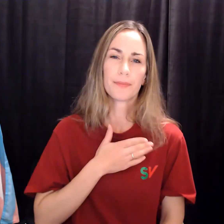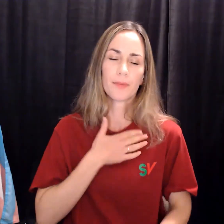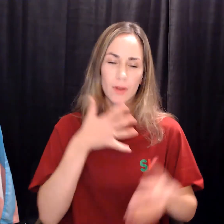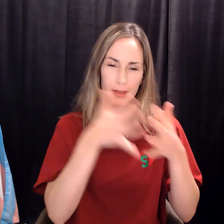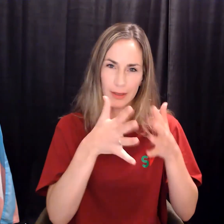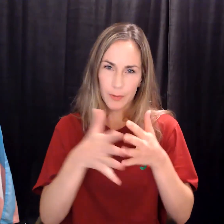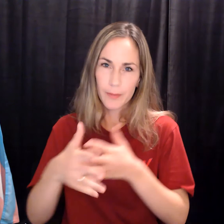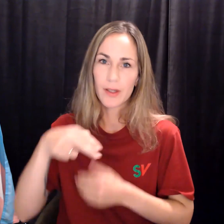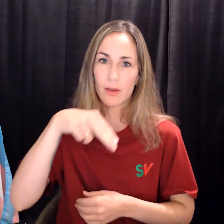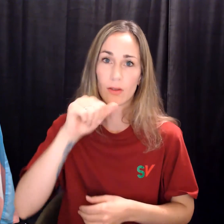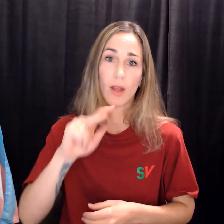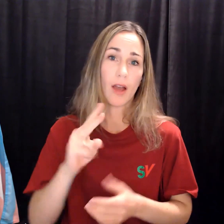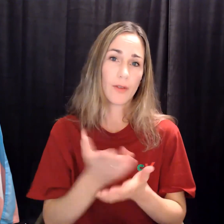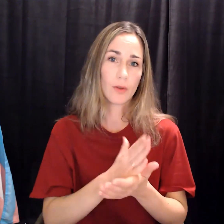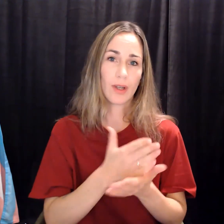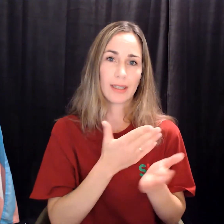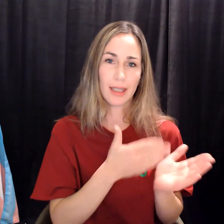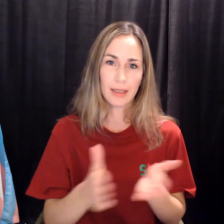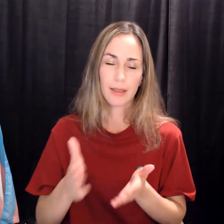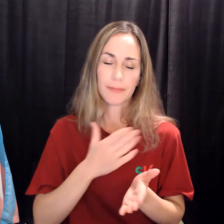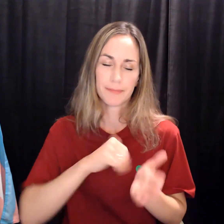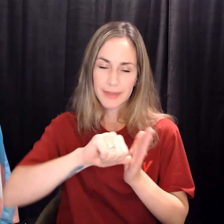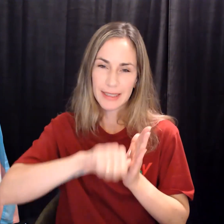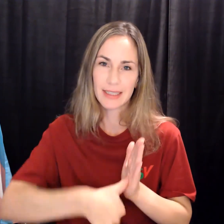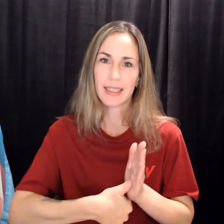Vi vil ha en gjennomgang av NAVs tolketjenester for å sikre